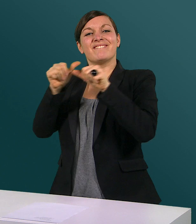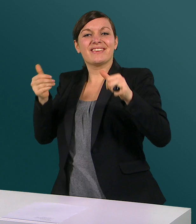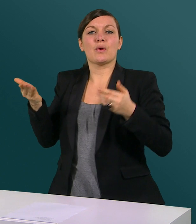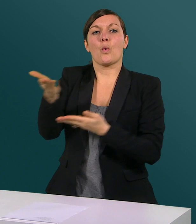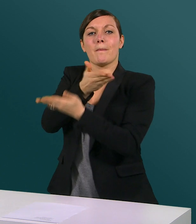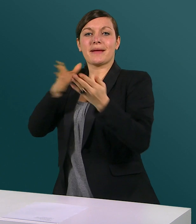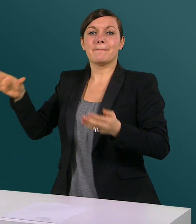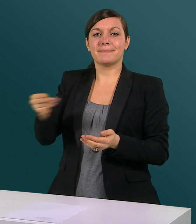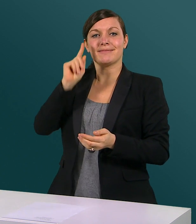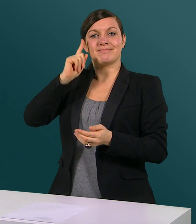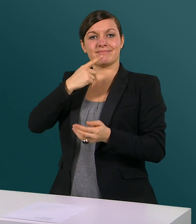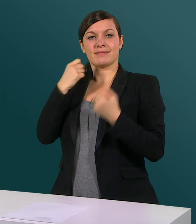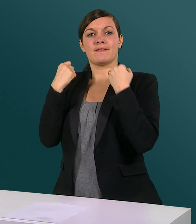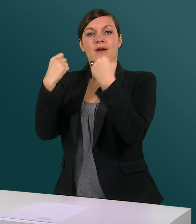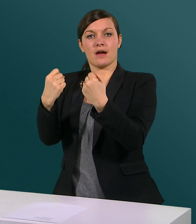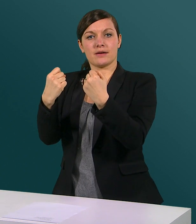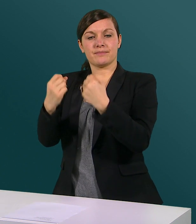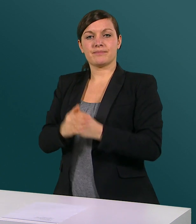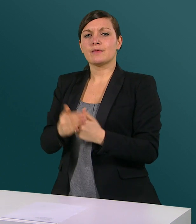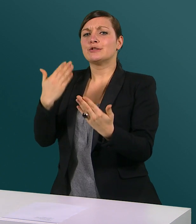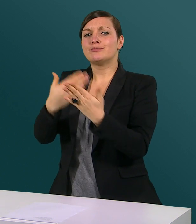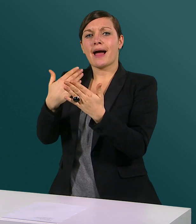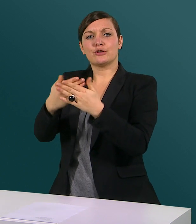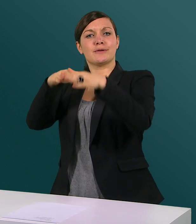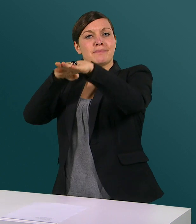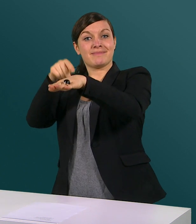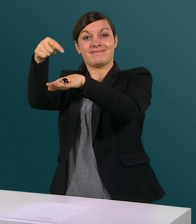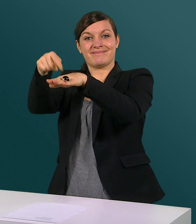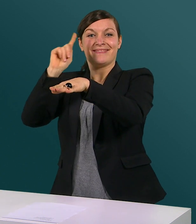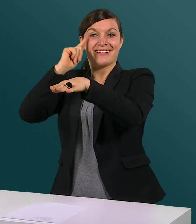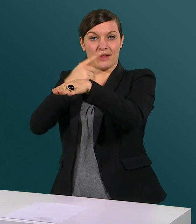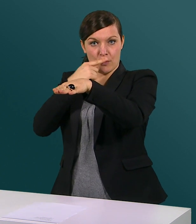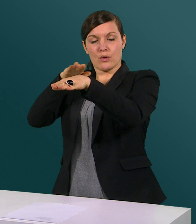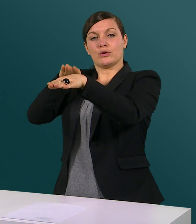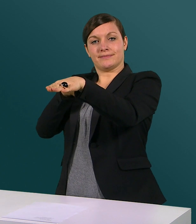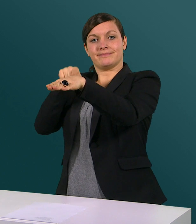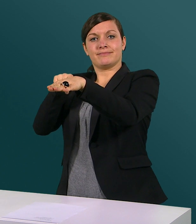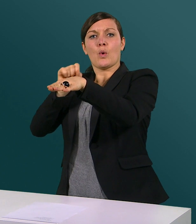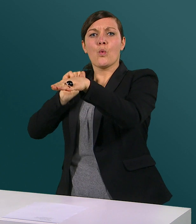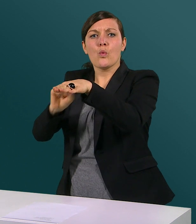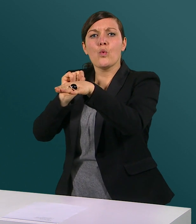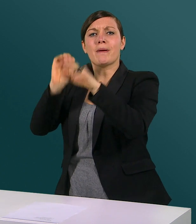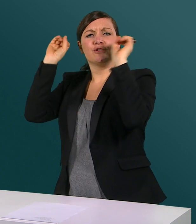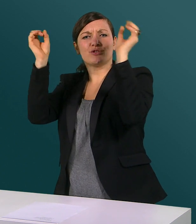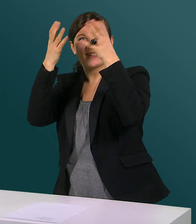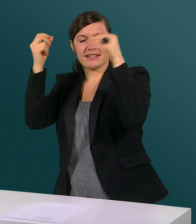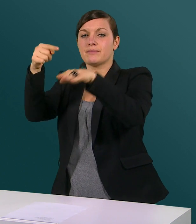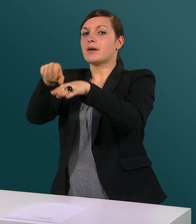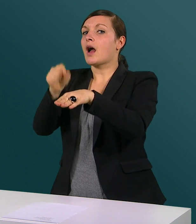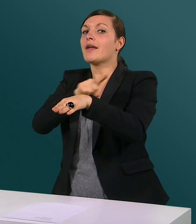gehörlosen Fahrern umgehen müssen. Zum Beispiel wenn im Wagen vorne eine gehörlose Person sitzt und man hinten hupt oder eine Sirene heult,